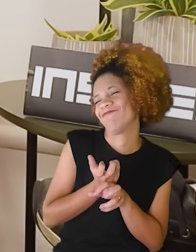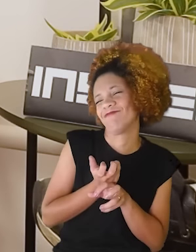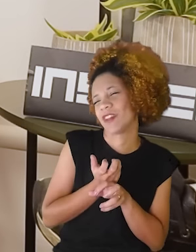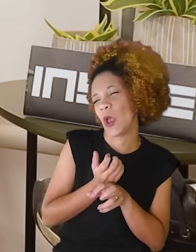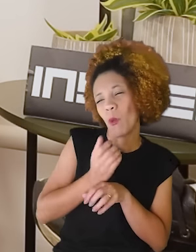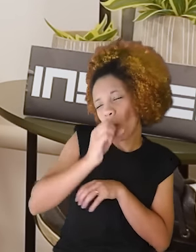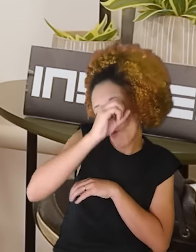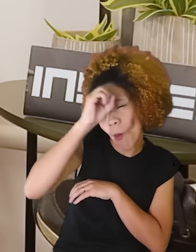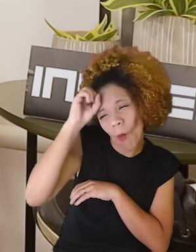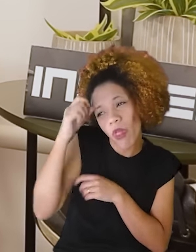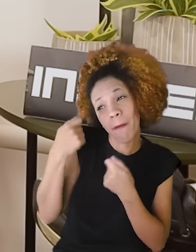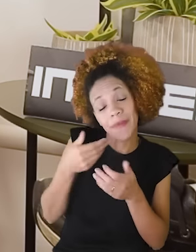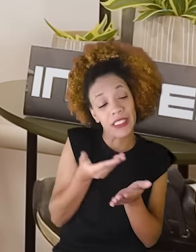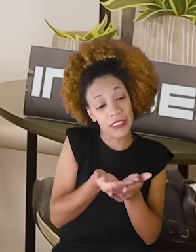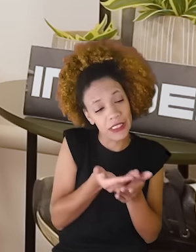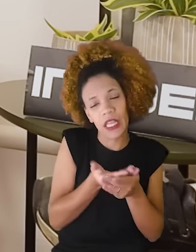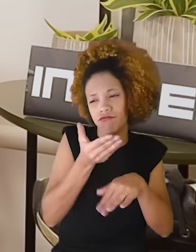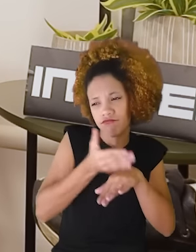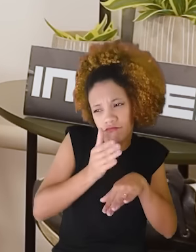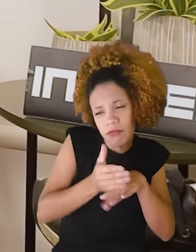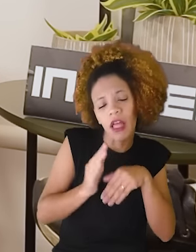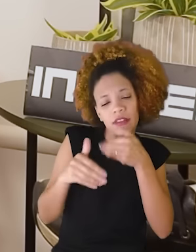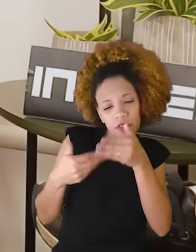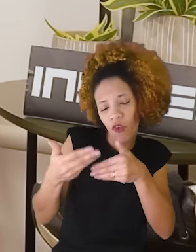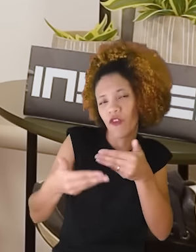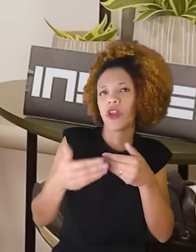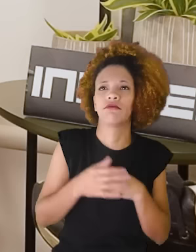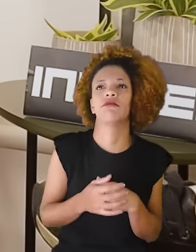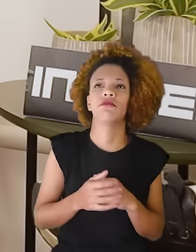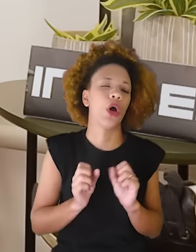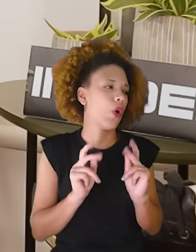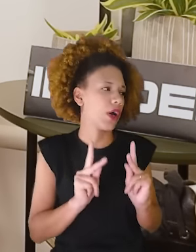isso eu acho que é uma parada que eu teria que treinar mais me desenvolver mais tá E para onde